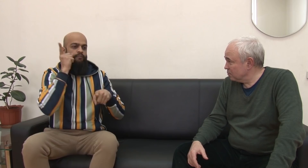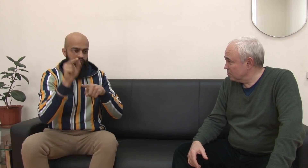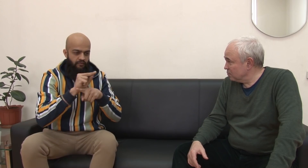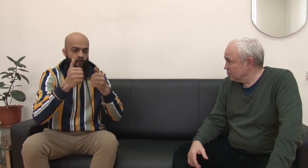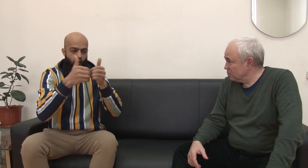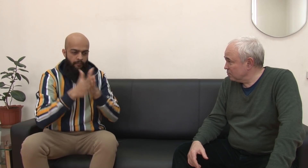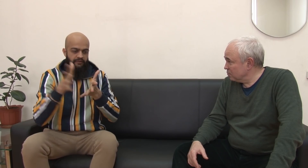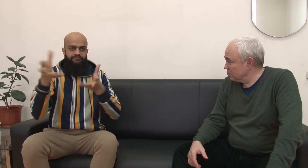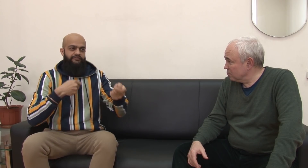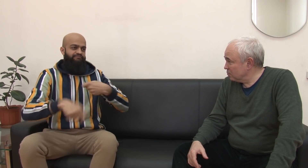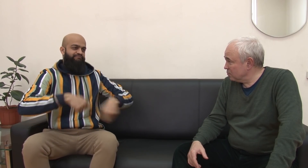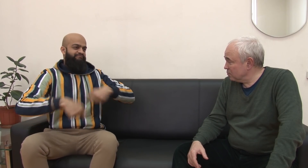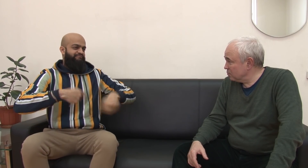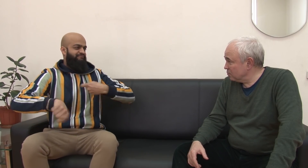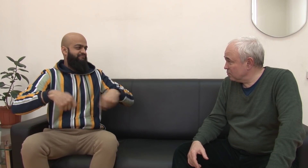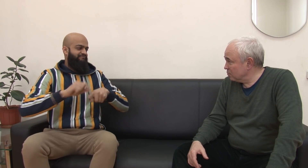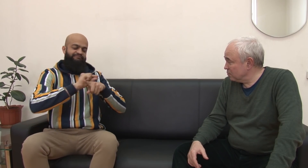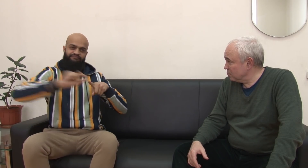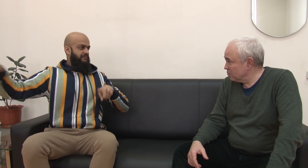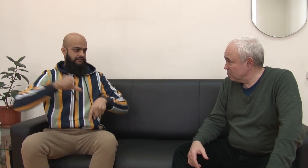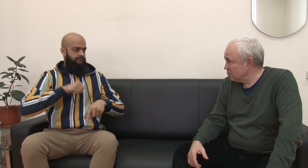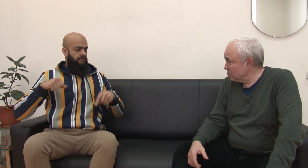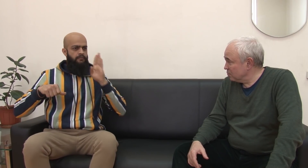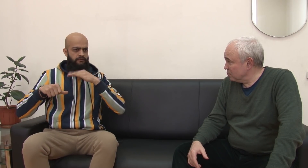И дело пошло в гору.